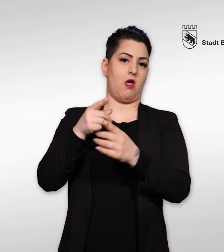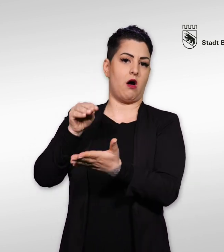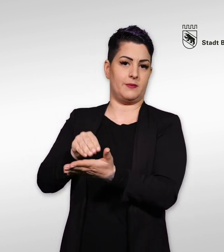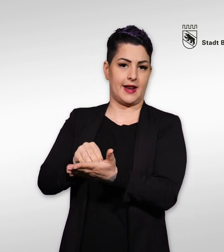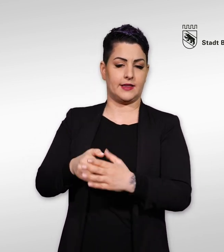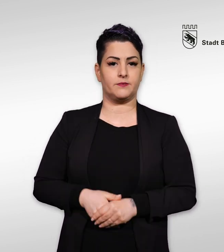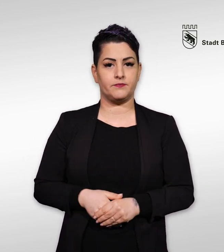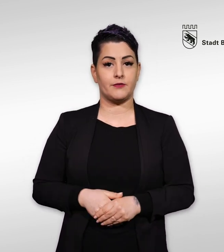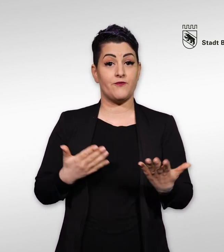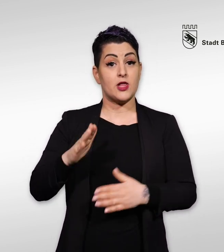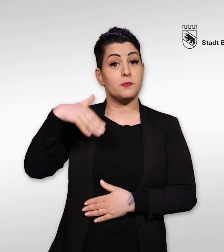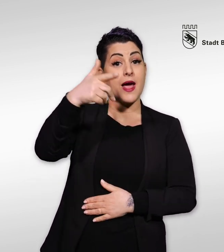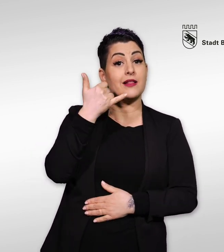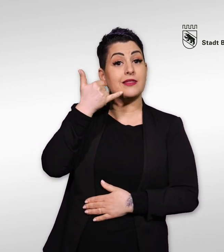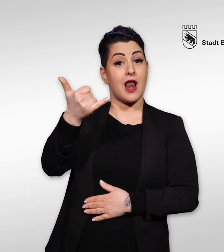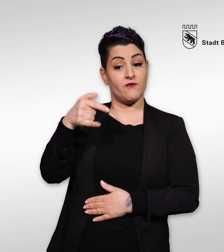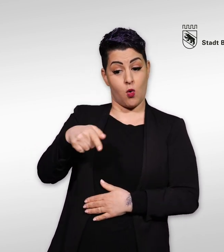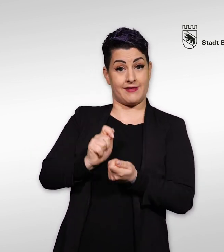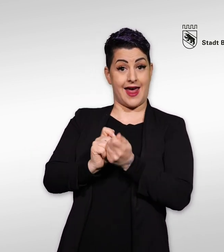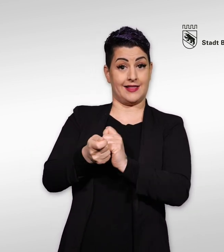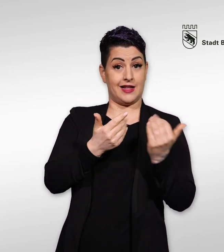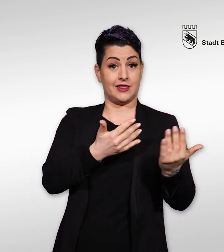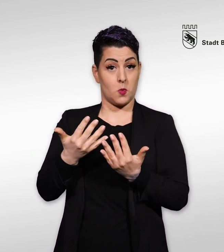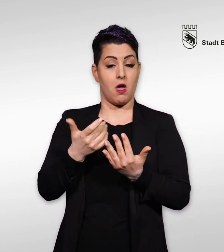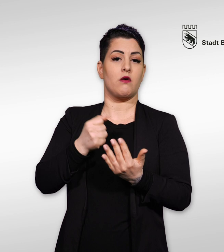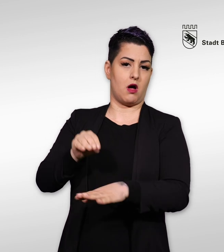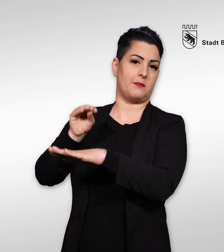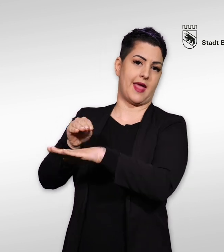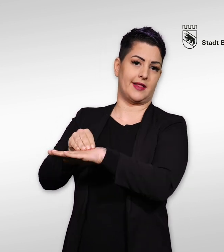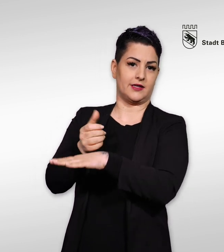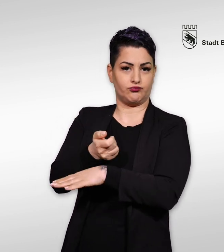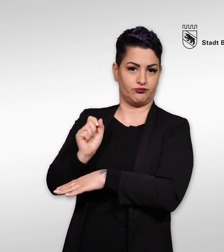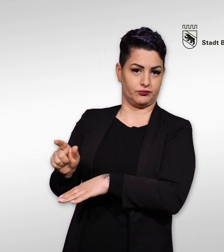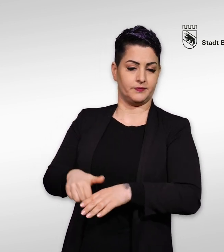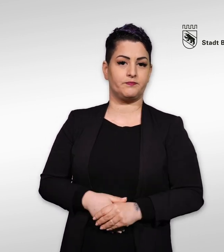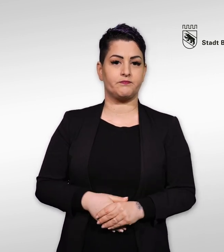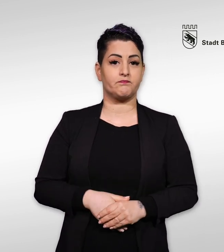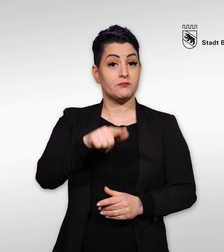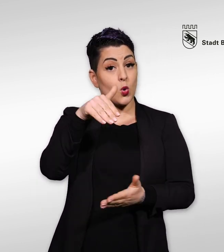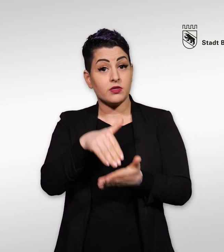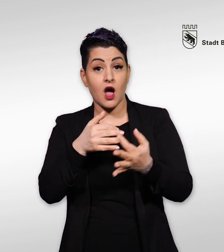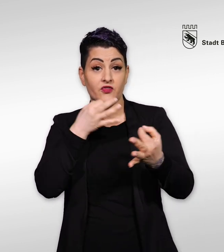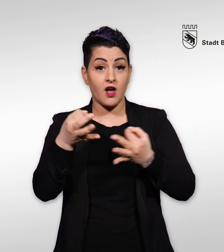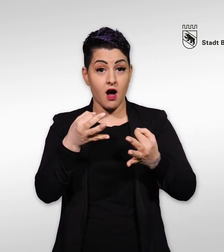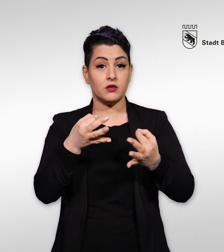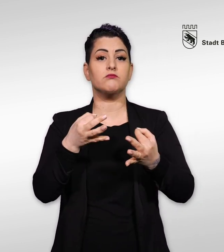Wenn Sie die hinterlegte Telefonnummer später ändern möchten, können Sie das schriftlich tun. Haben Sie noch Fragen oder brauchen Sie Unterstützung